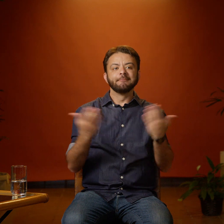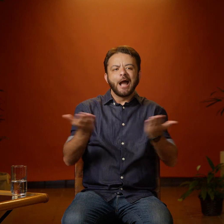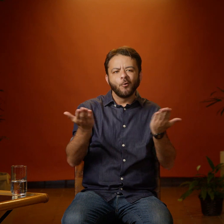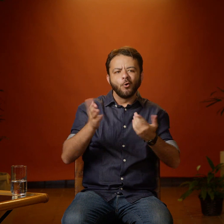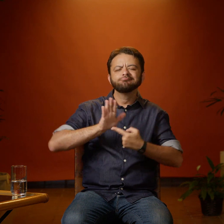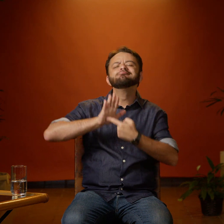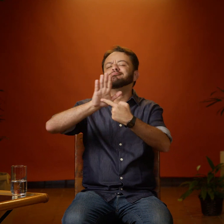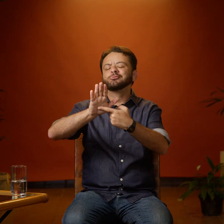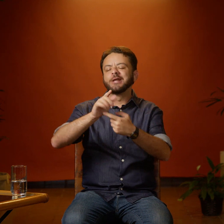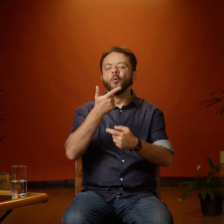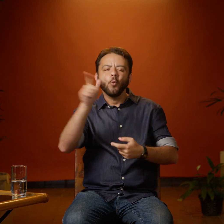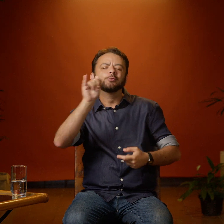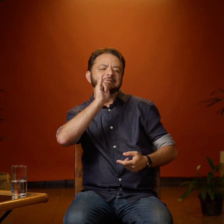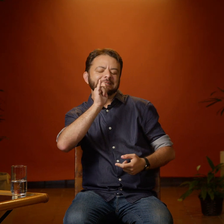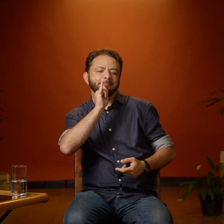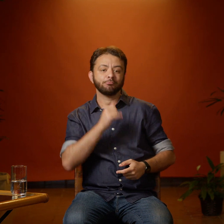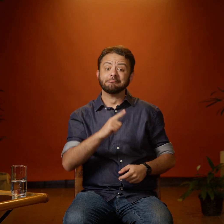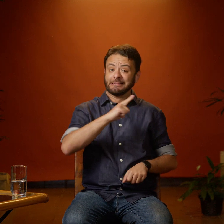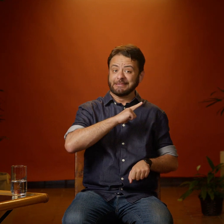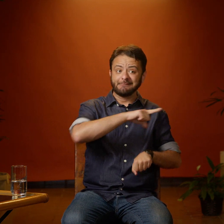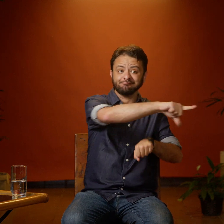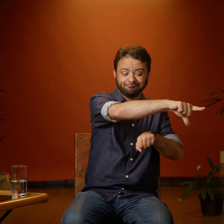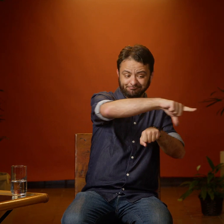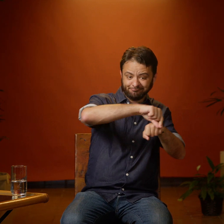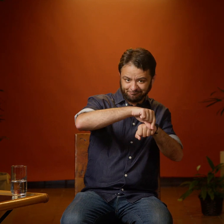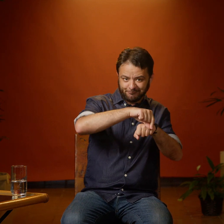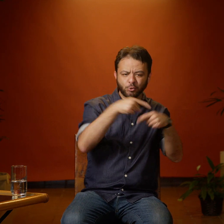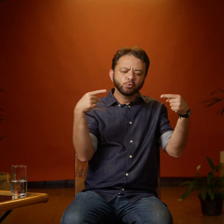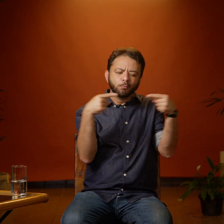E agora vou mostrar outro exemplo nos temos os objetivos que combinam melhor.